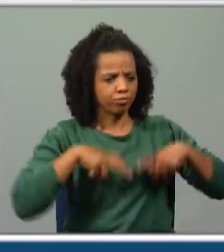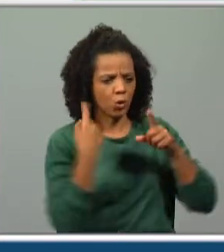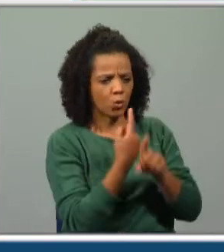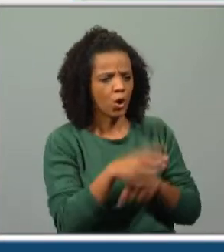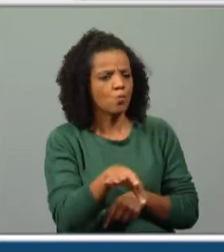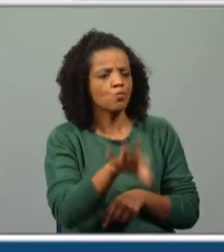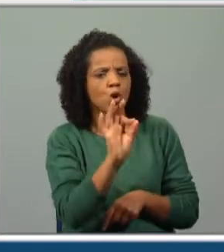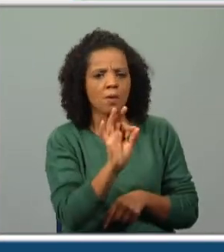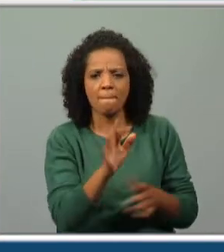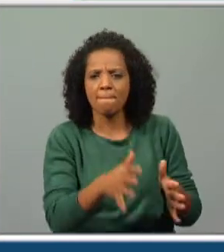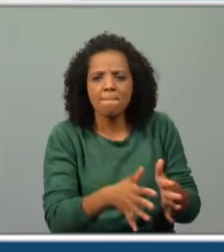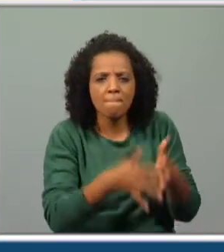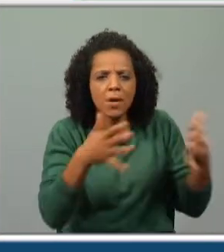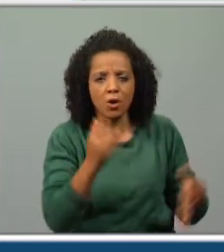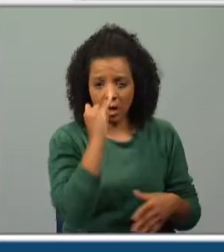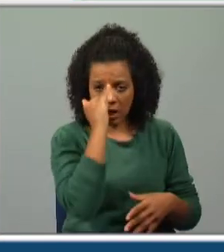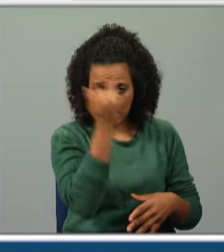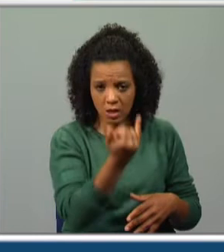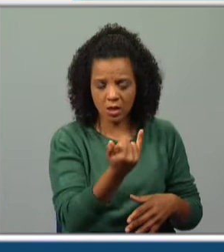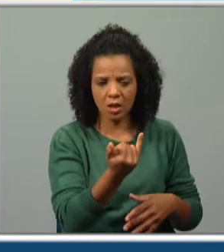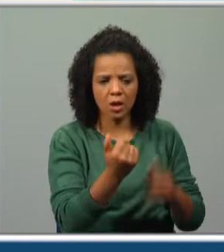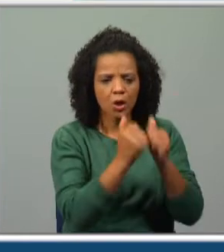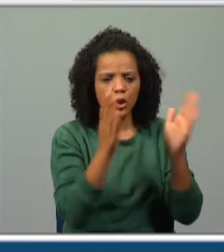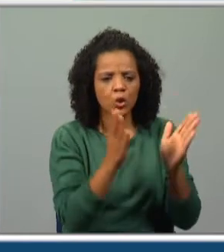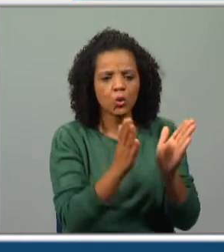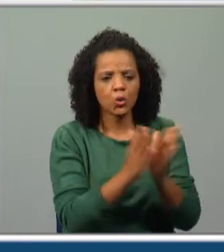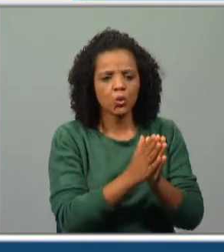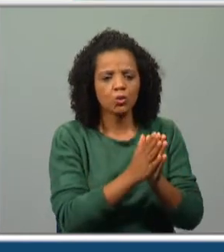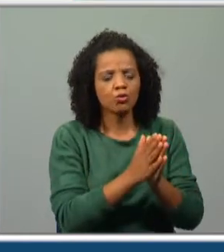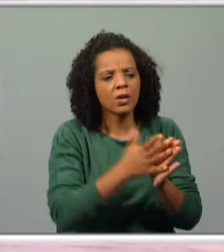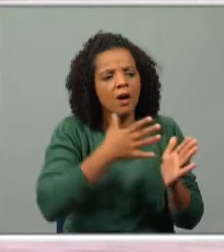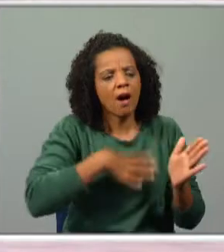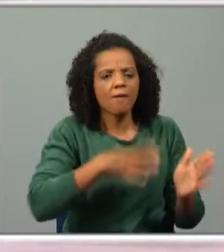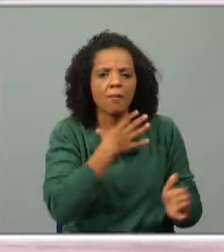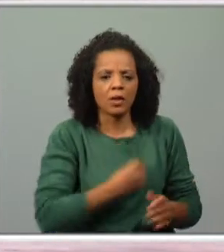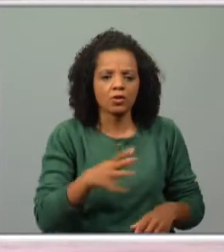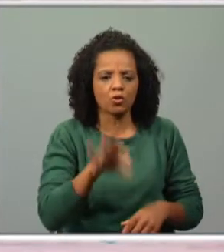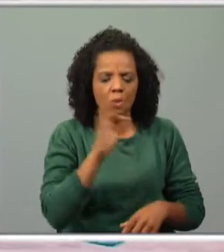eram as maiores da Índia todas as que o seu desejo obedecesse 是印度最大的你的願望得到遵守